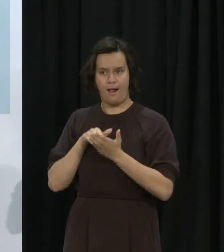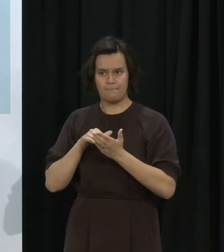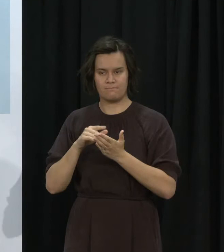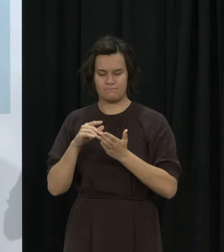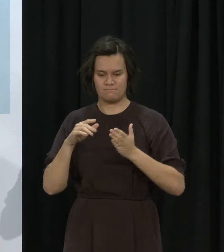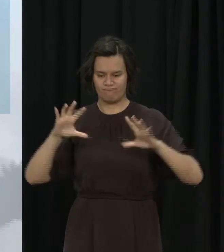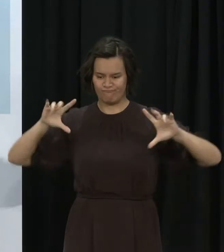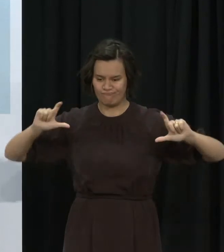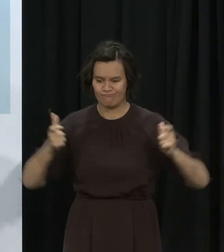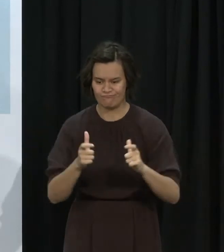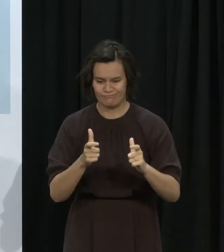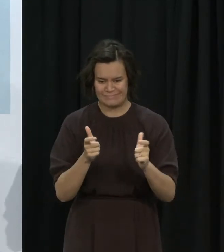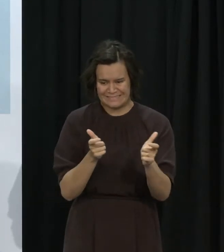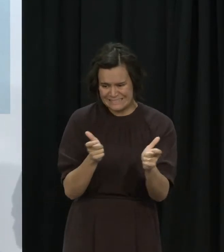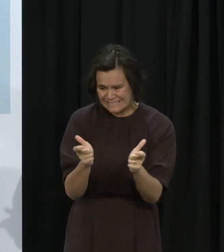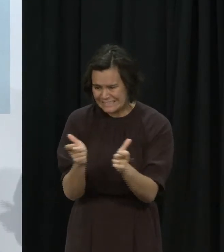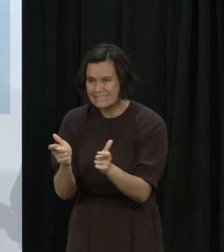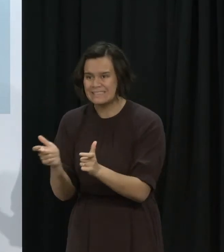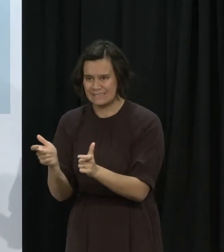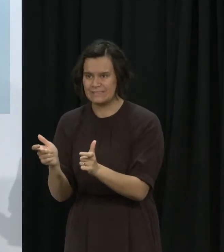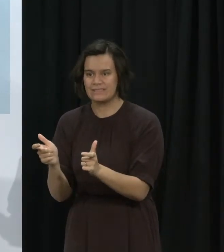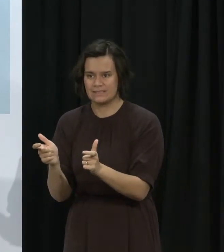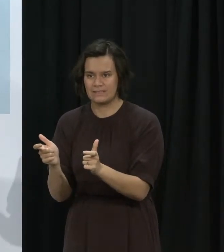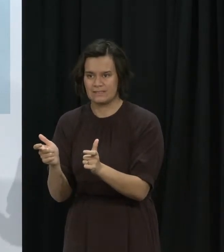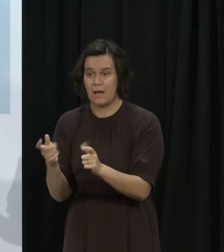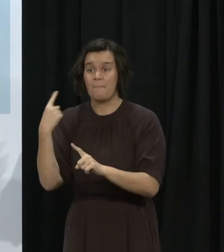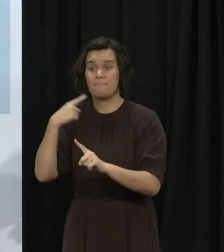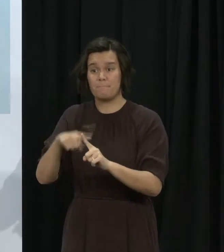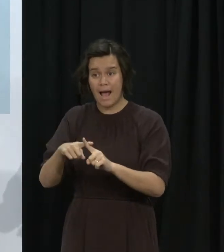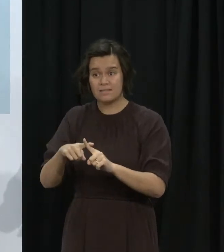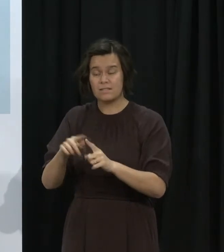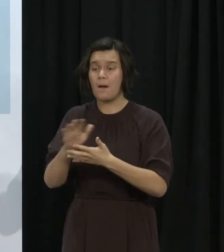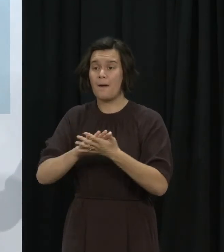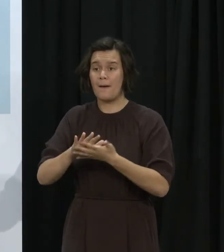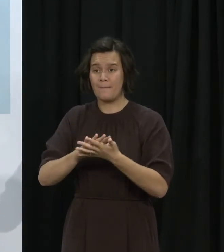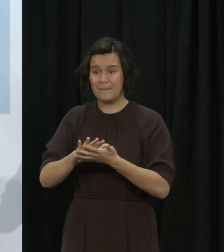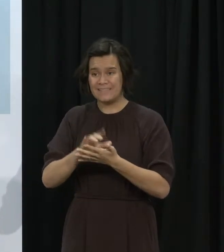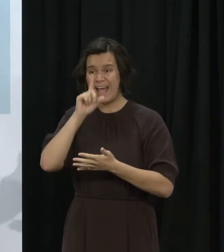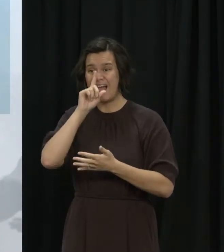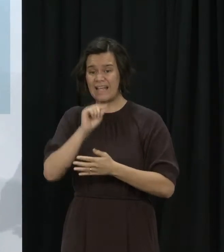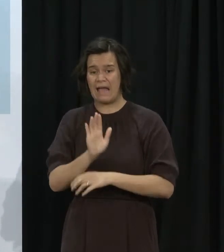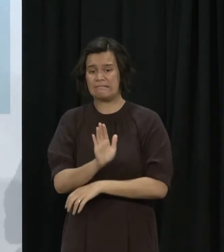pea e tatou te rama rama whero te punaha i te timatanga ki te